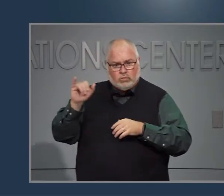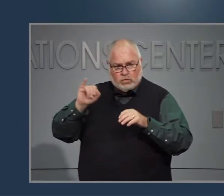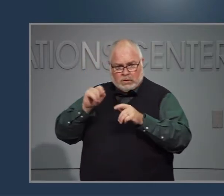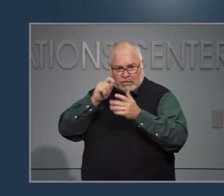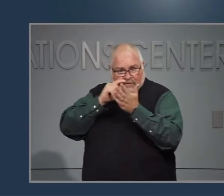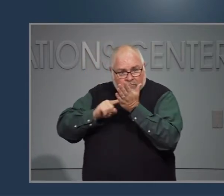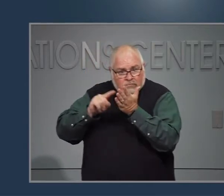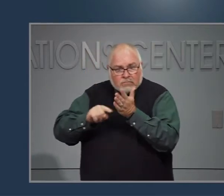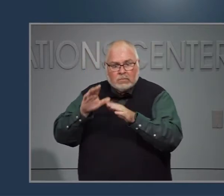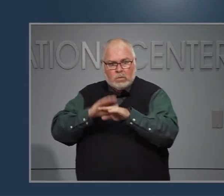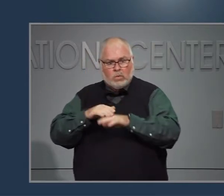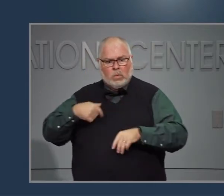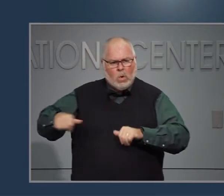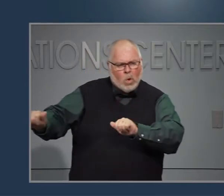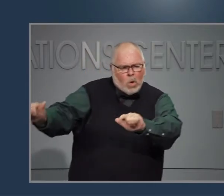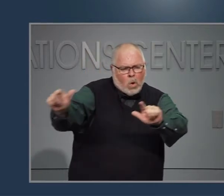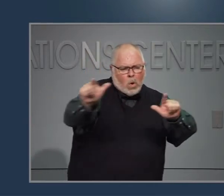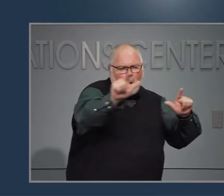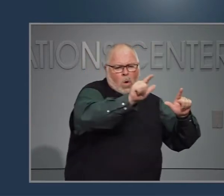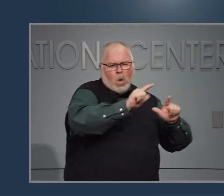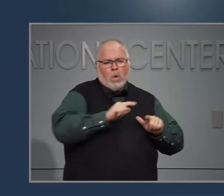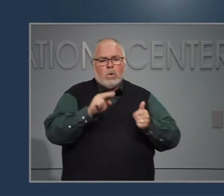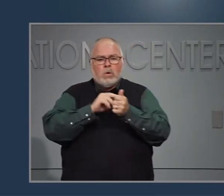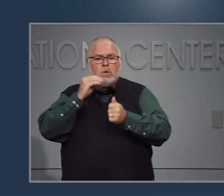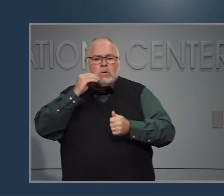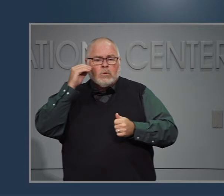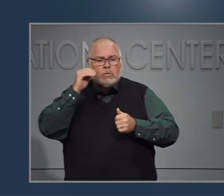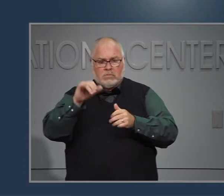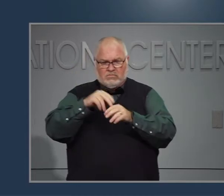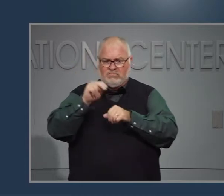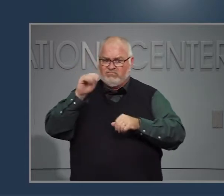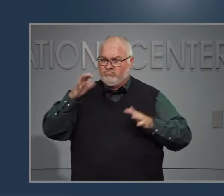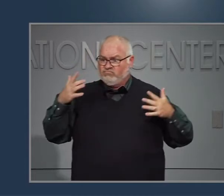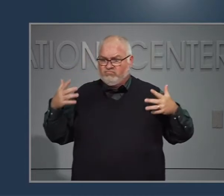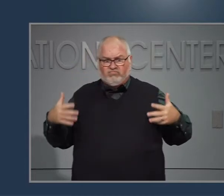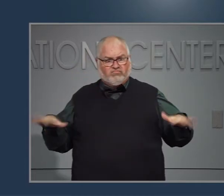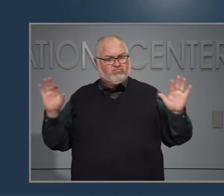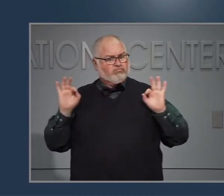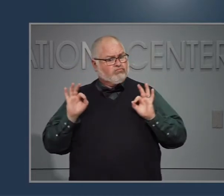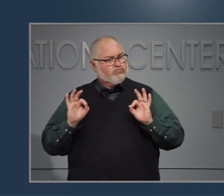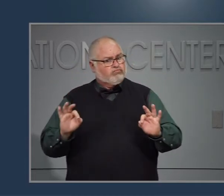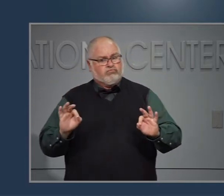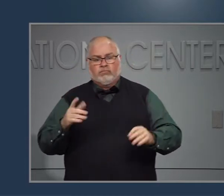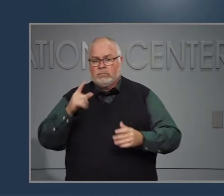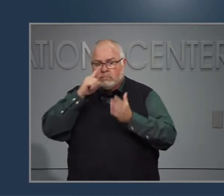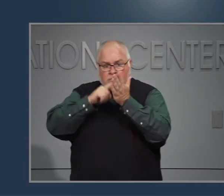control de inspección en todos los asilos de Carolina del Norte y estas inspecciones y